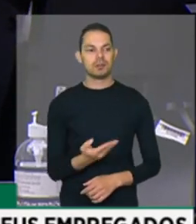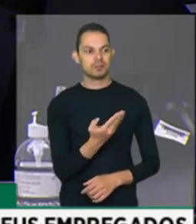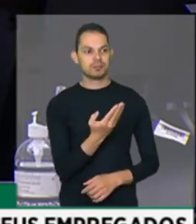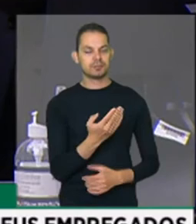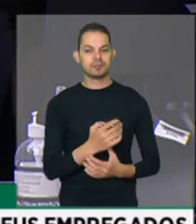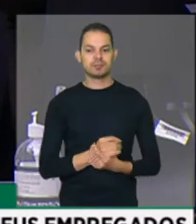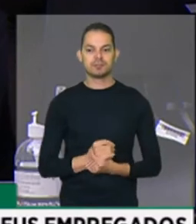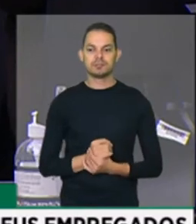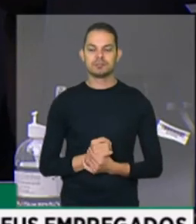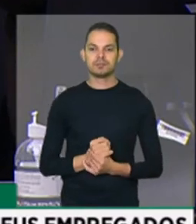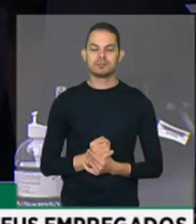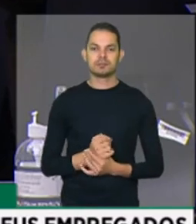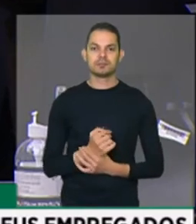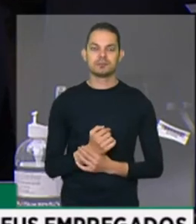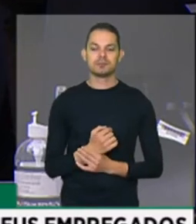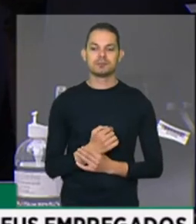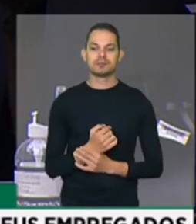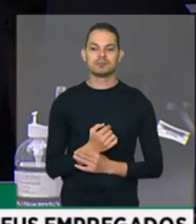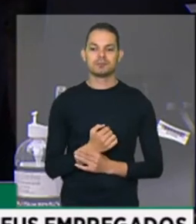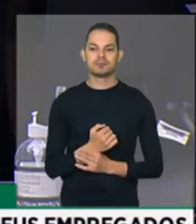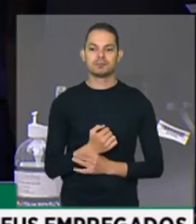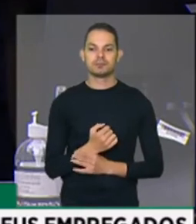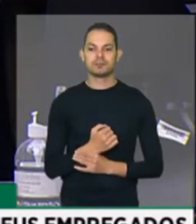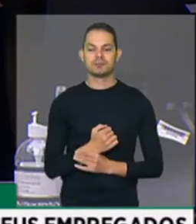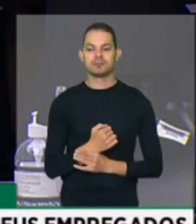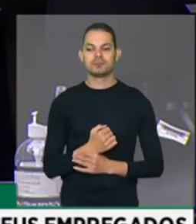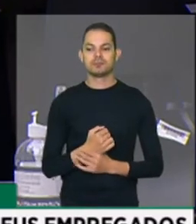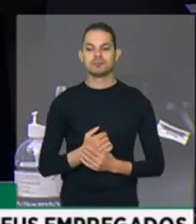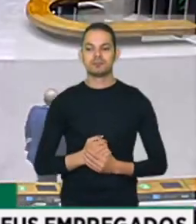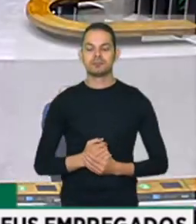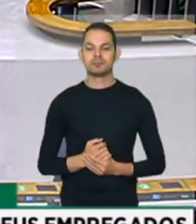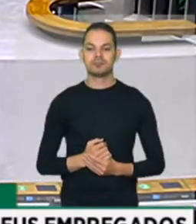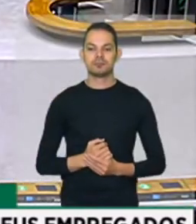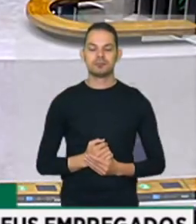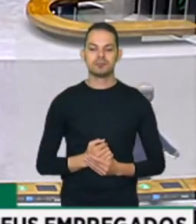POUQUINHO, ORIENTAÇÃO PARA O DEPUTADO LEO DE BRITO E DEPOIS